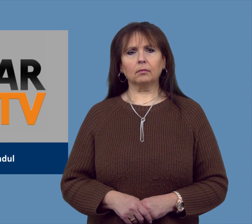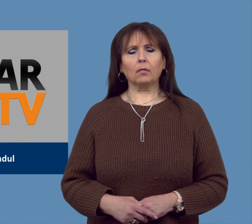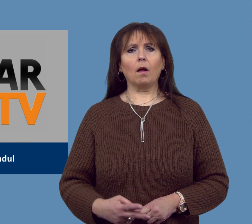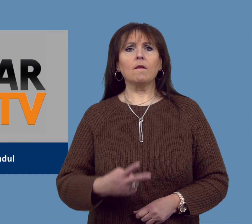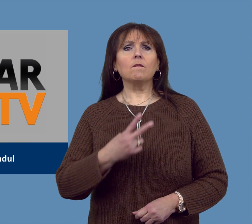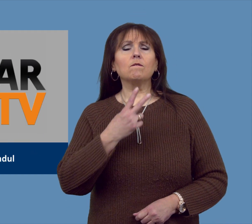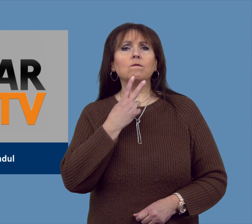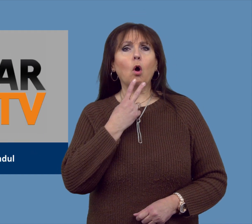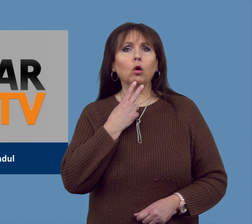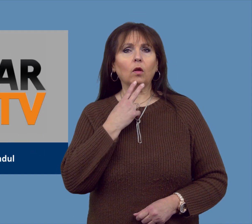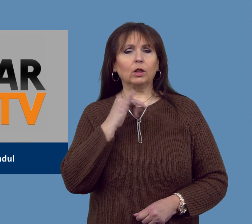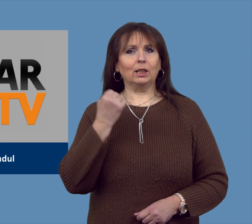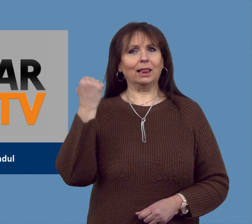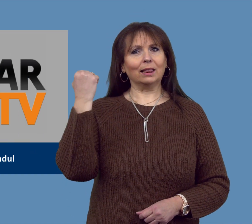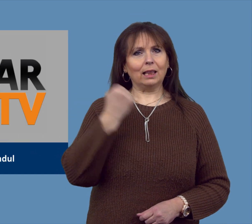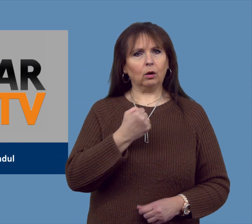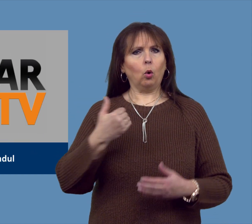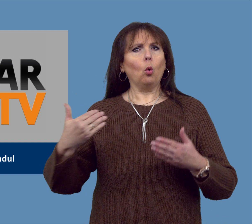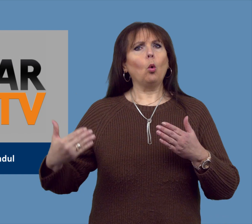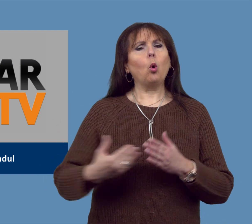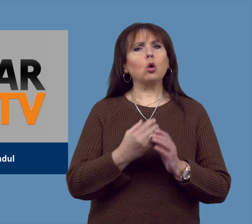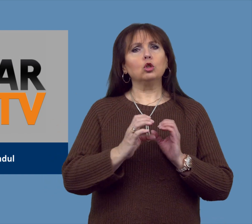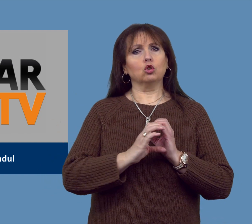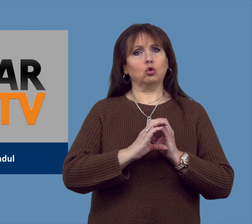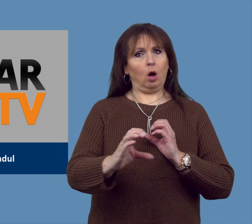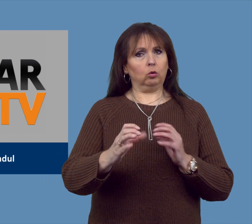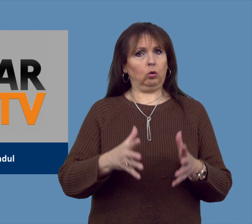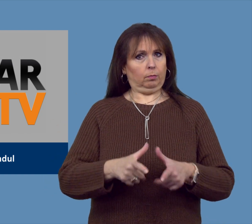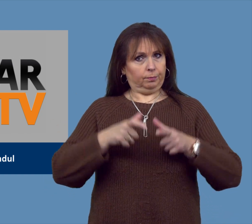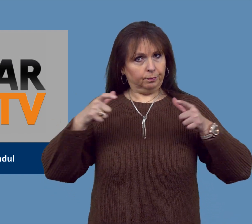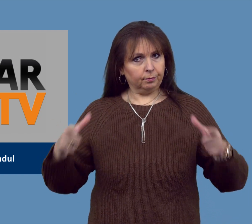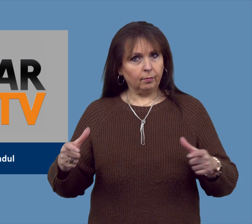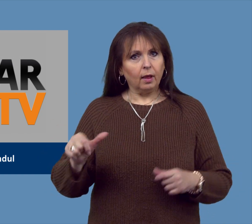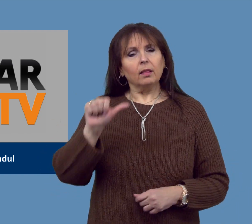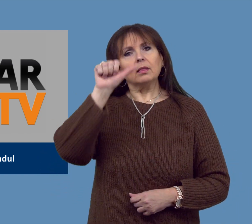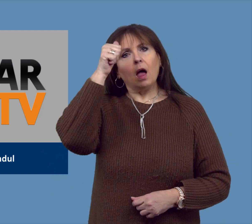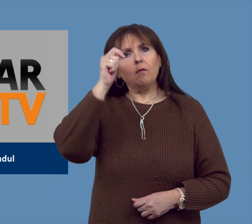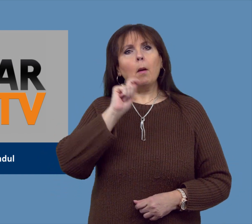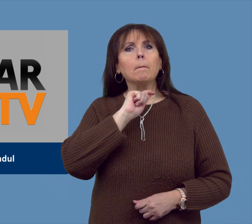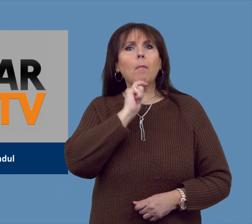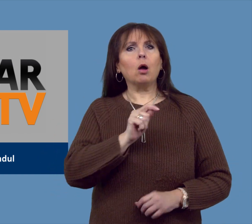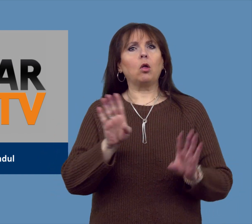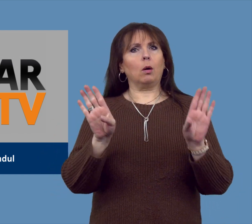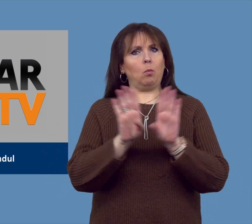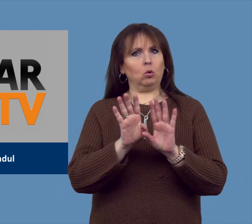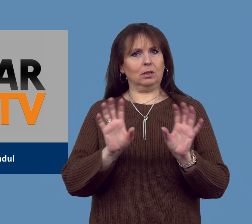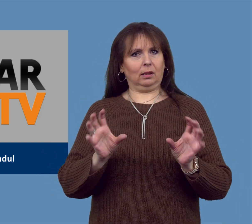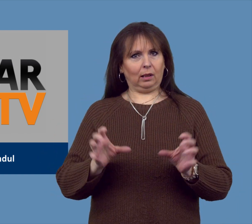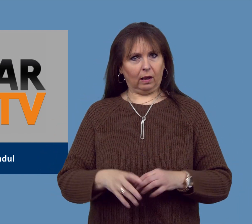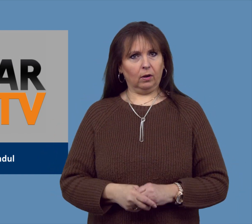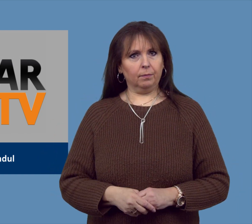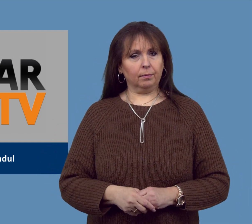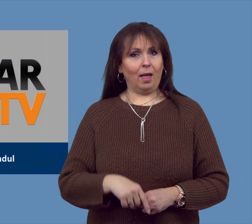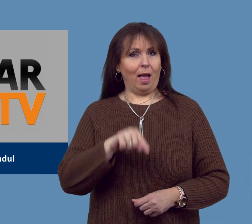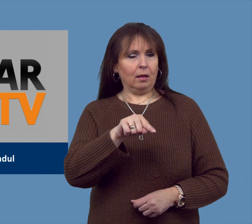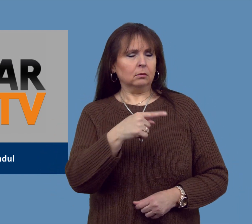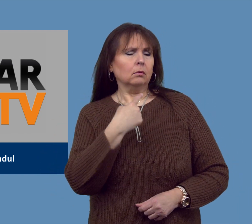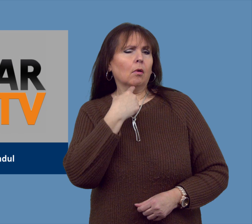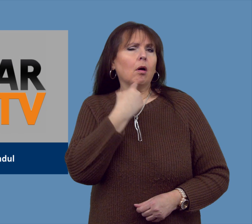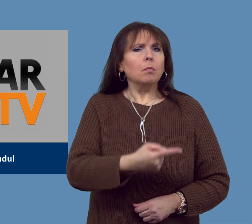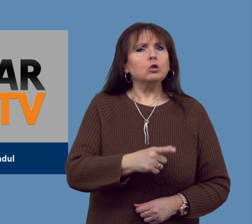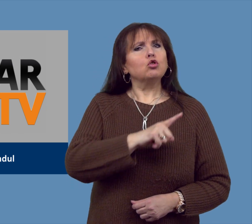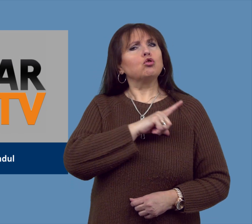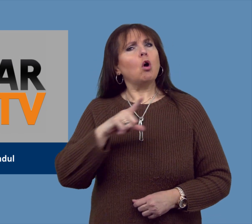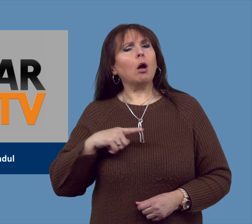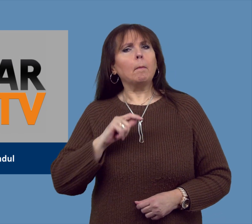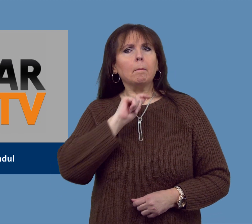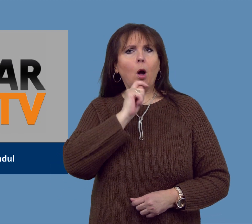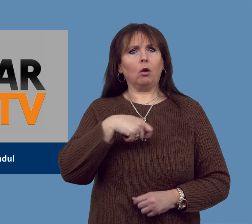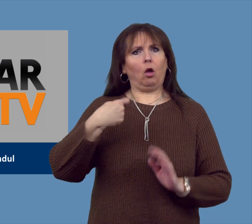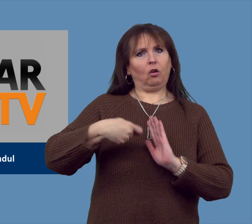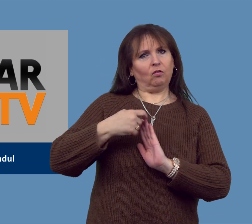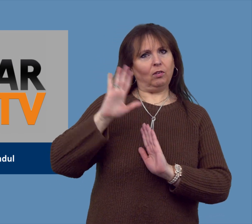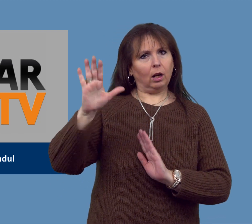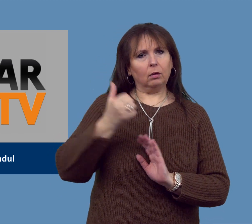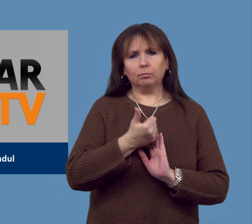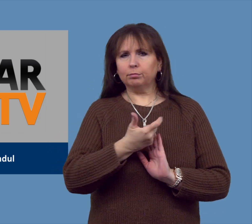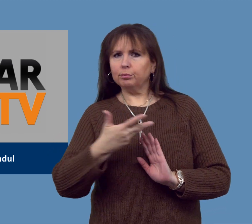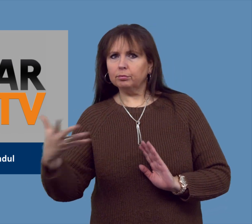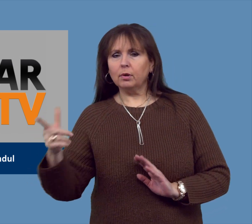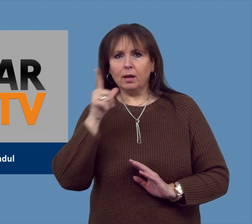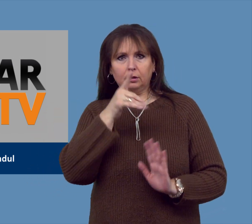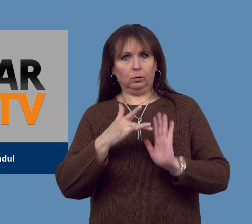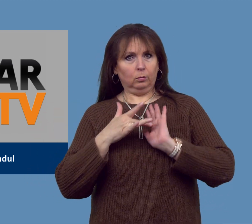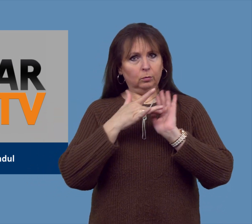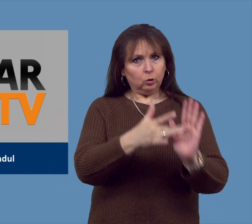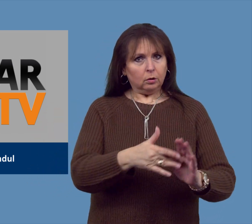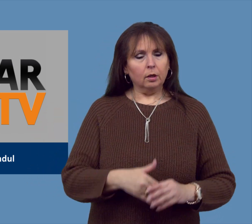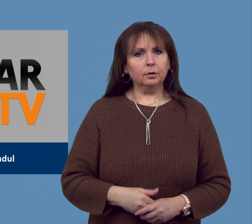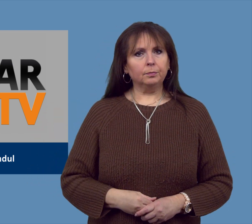Magyar filmeket sugárzó tematikus csatornával, a Magyar Mozi TV-vel bővíti kínálatáta DIGI és a Vodafone Magyarország.